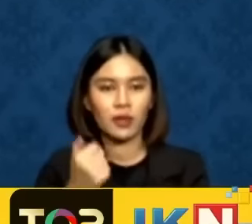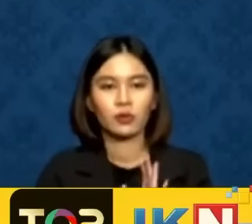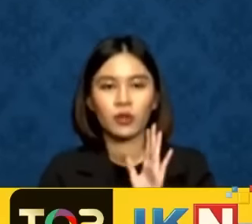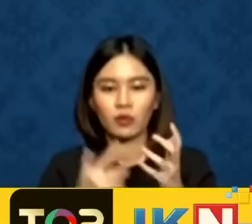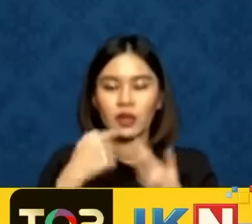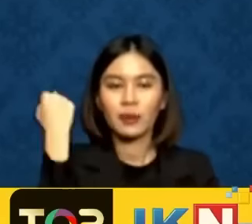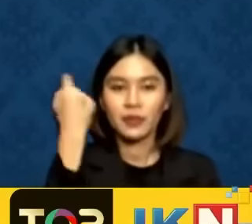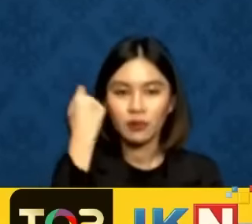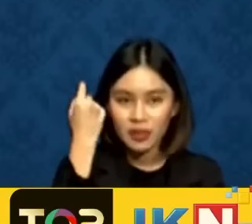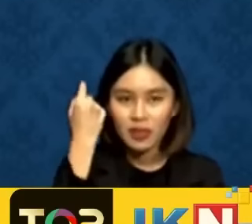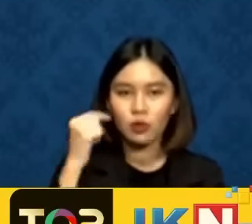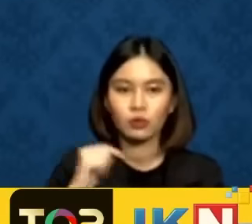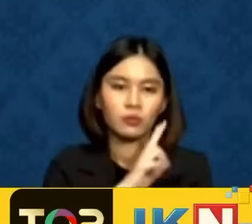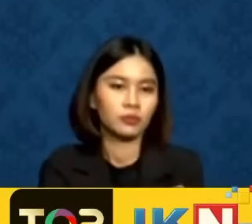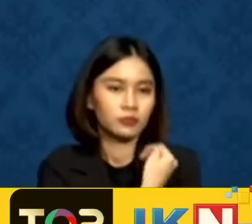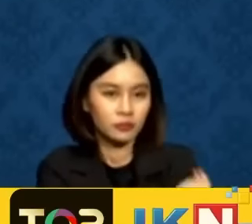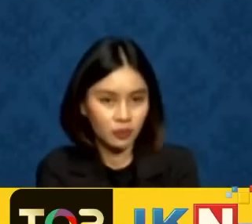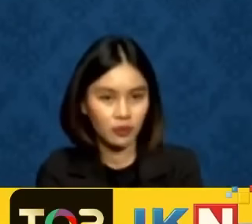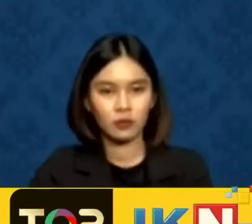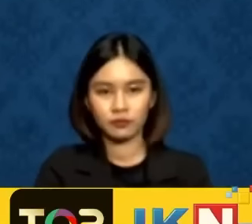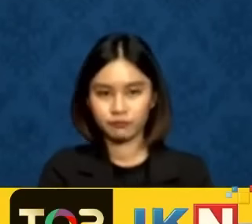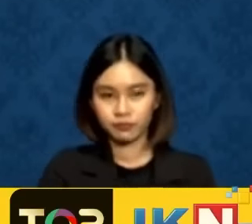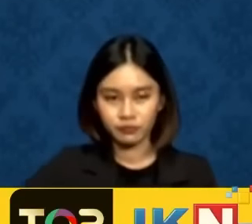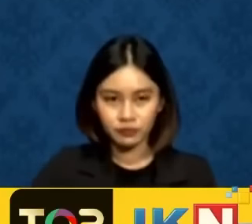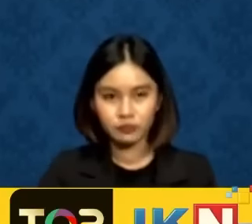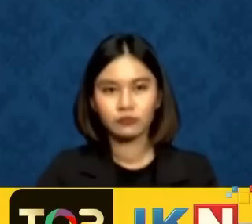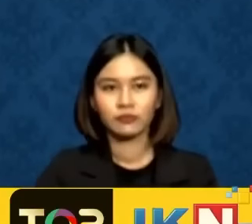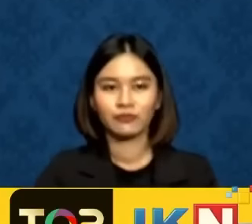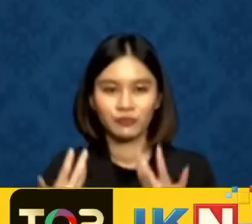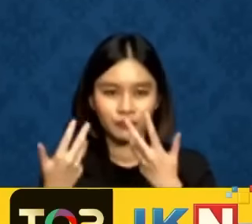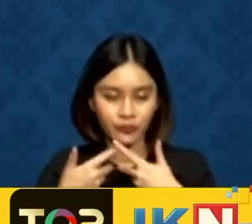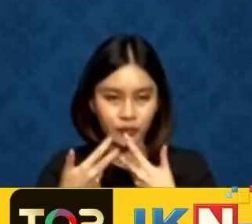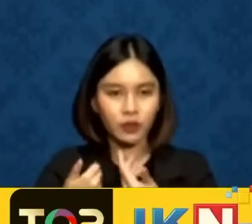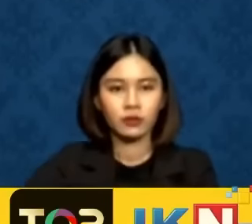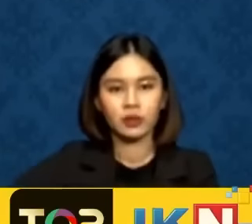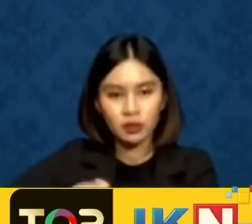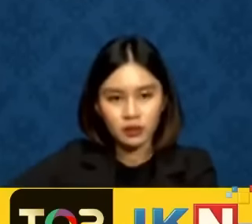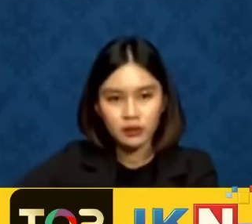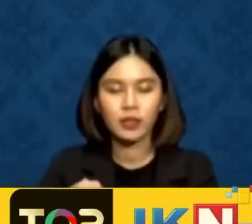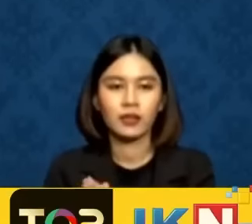อุตสาหกรรมทางการแพทย์และสุขภาพอุสา อุตสาหกรรมเกษตรและอาหารอุตสาหกรรมการขน